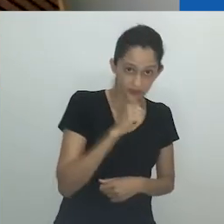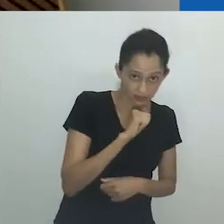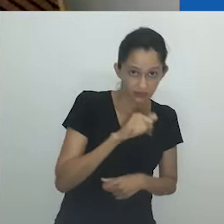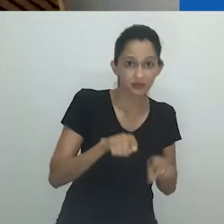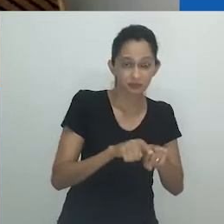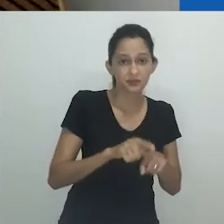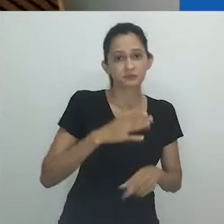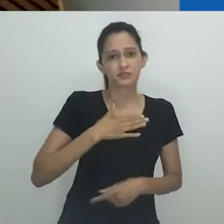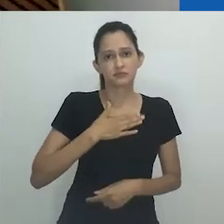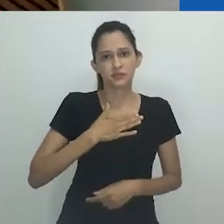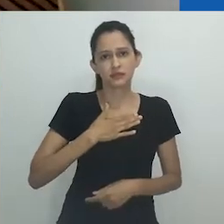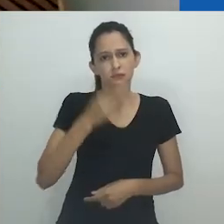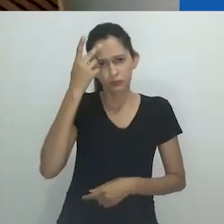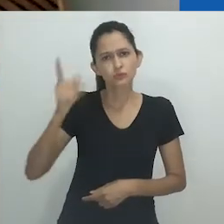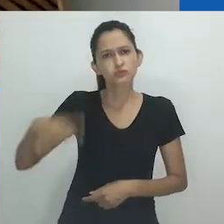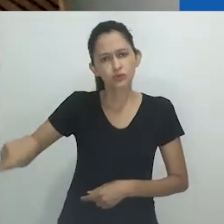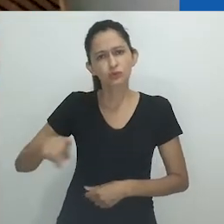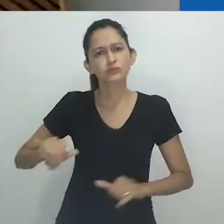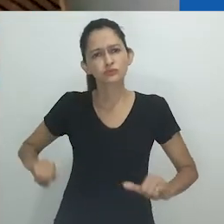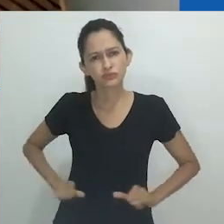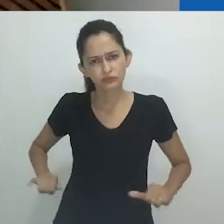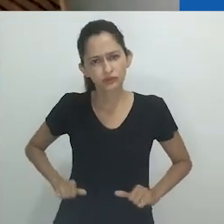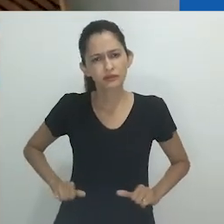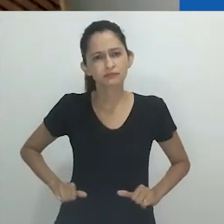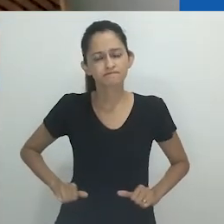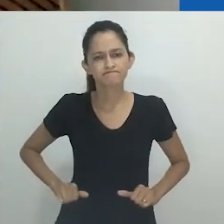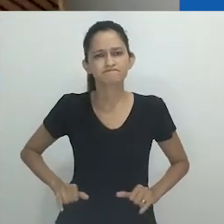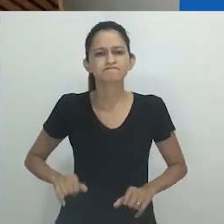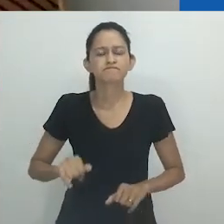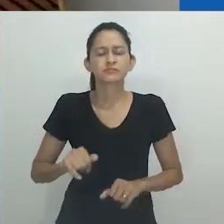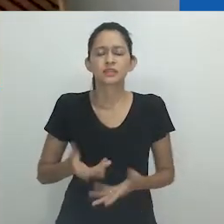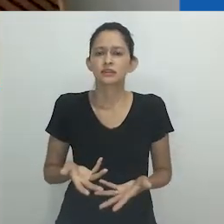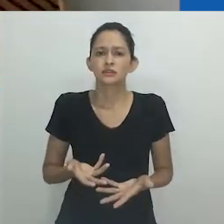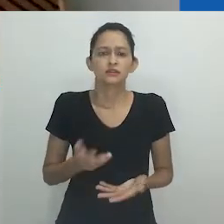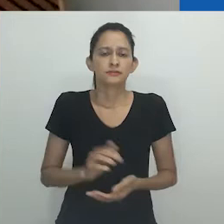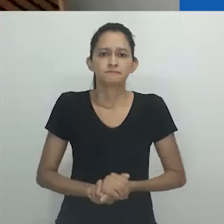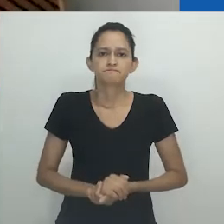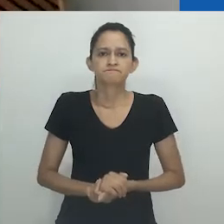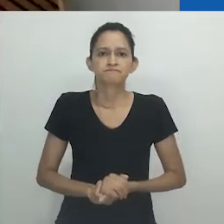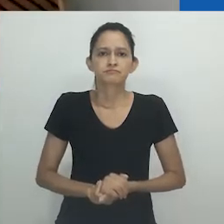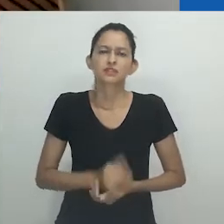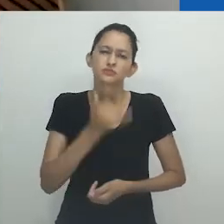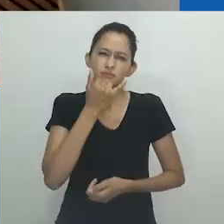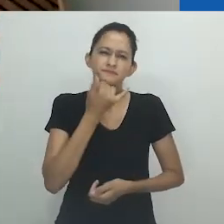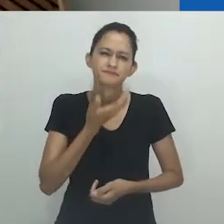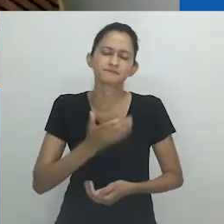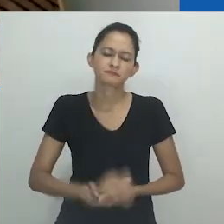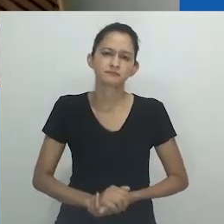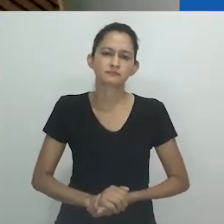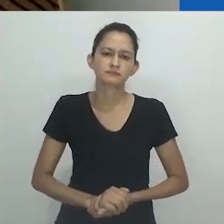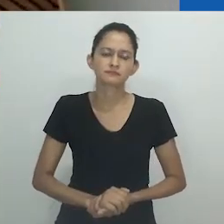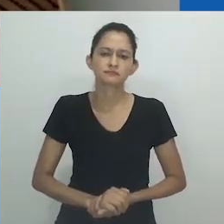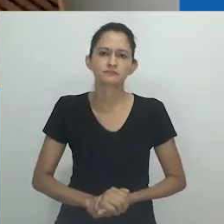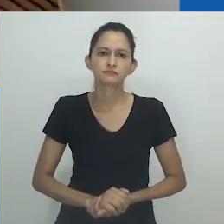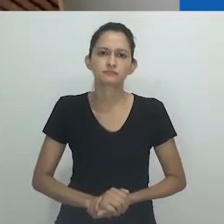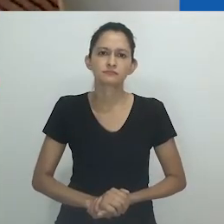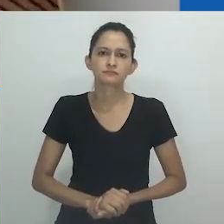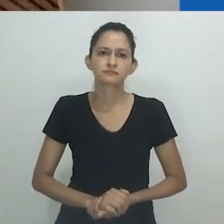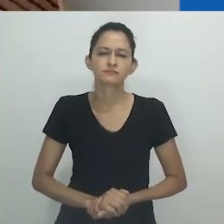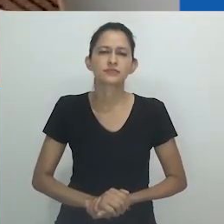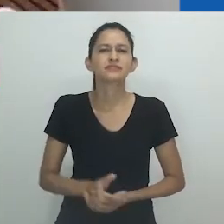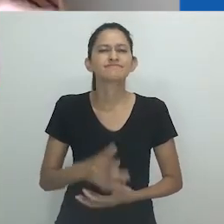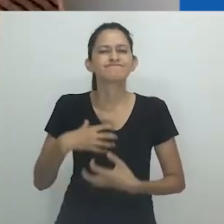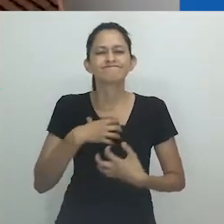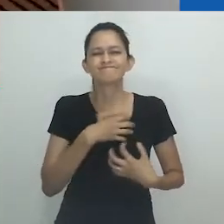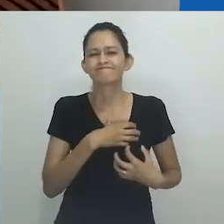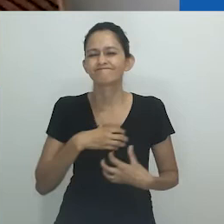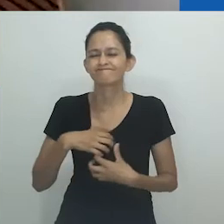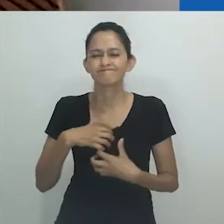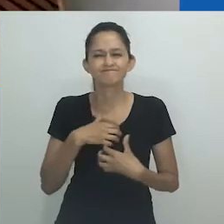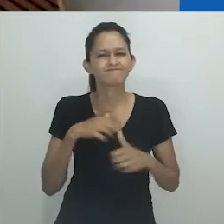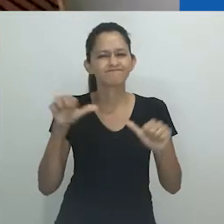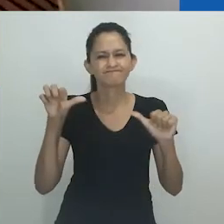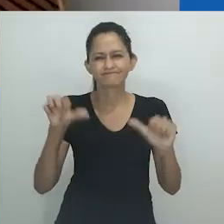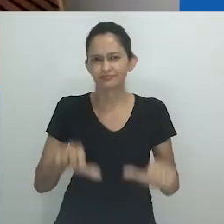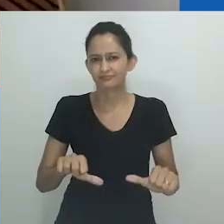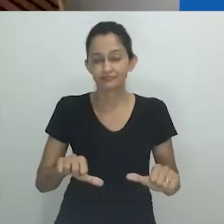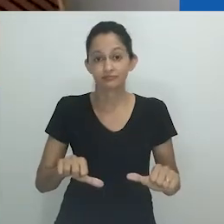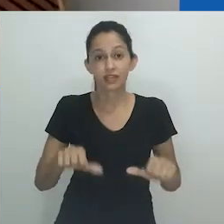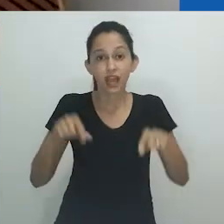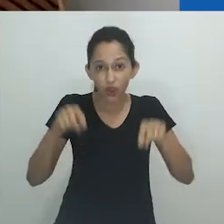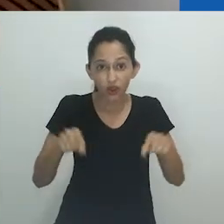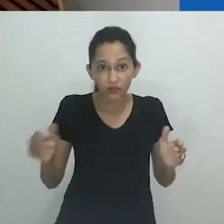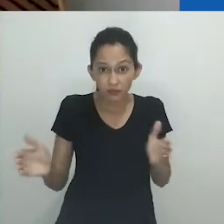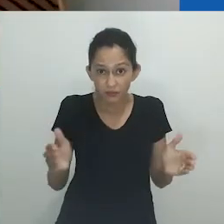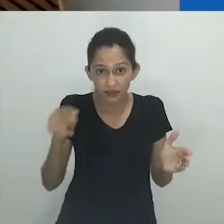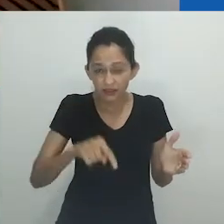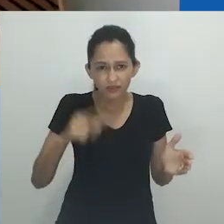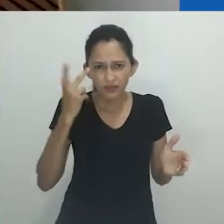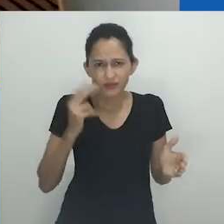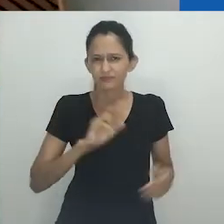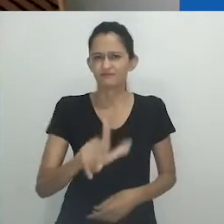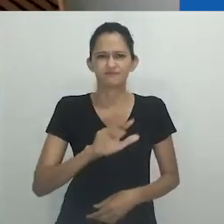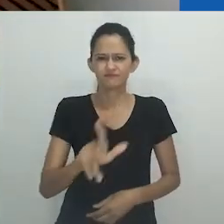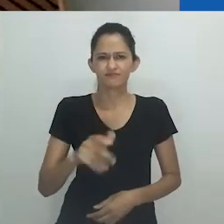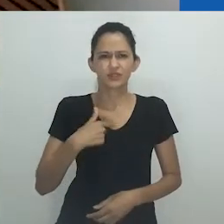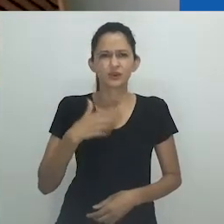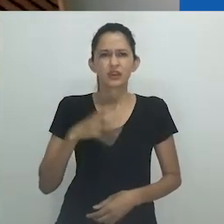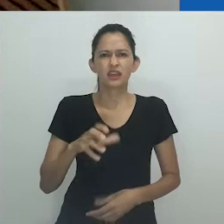Por minha mãe, por mim, pelos que sofrem como nós nesse momento, desse modo lancinante, gostaria de dizer que esse não é um momento normal.